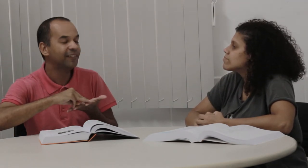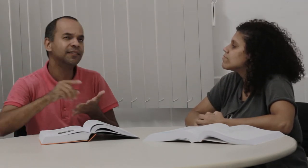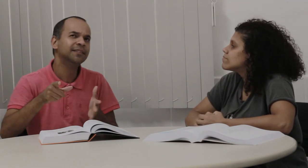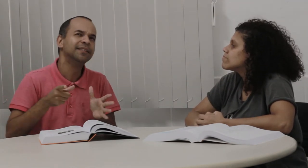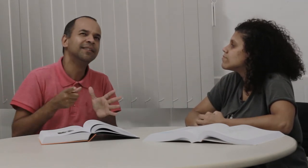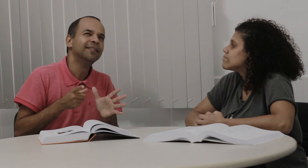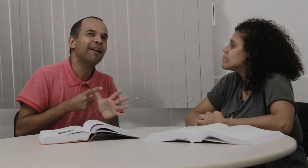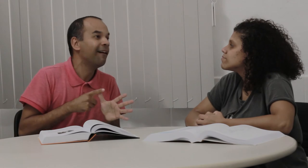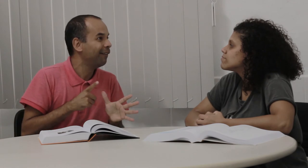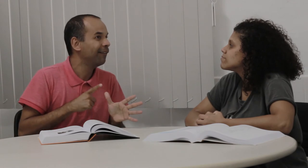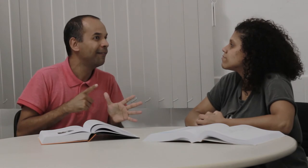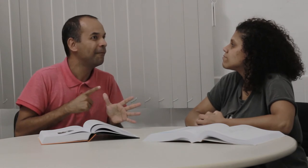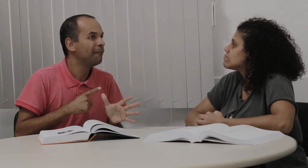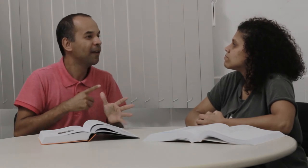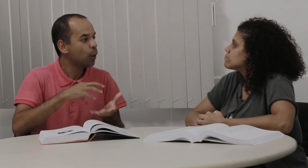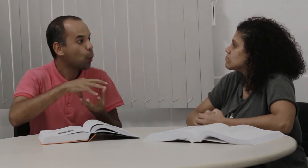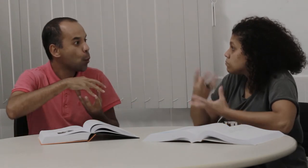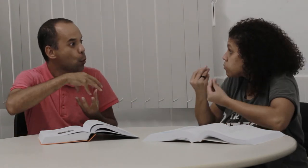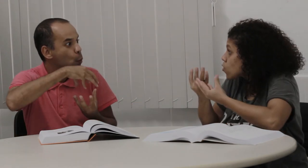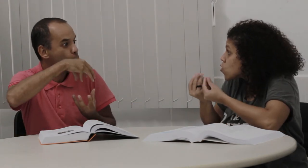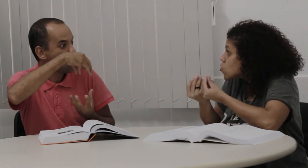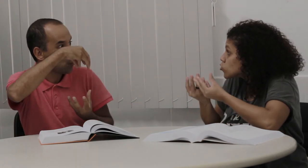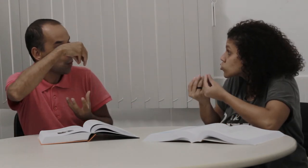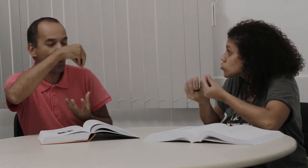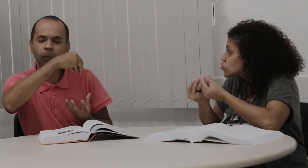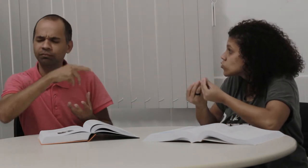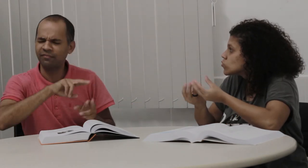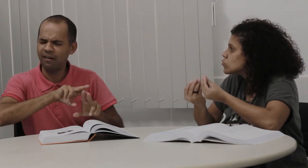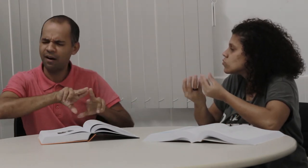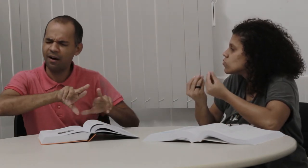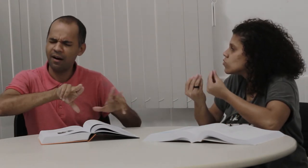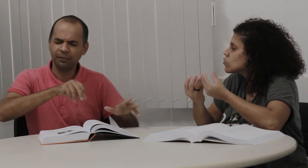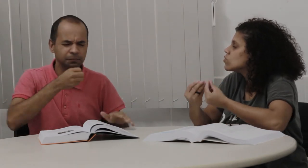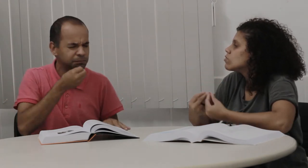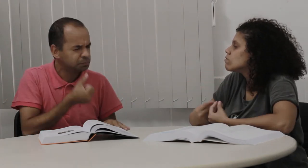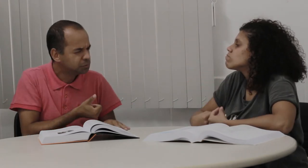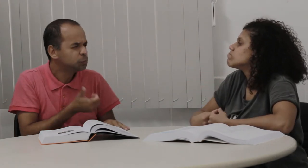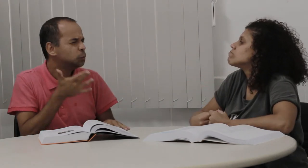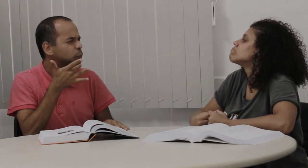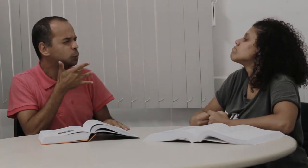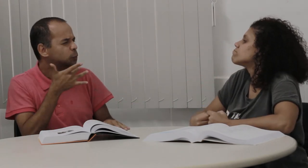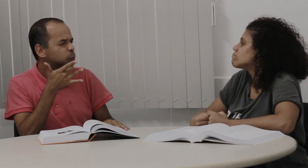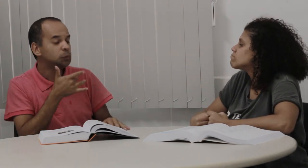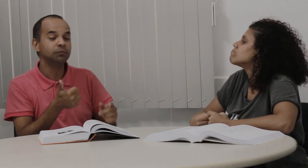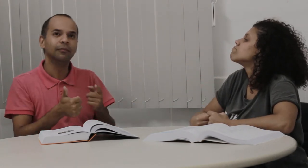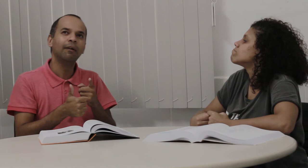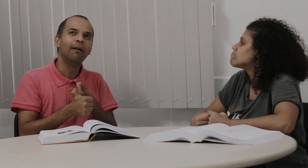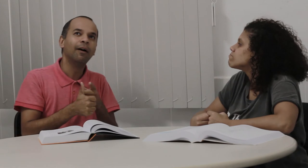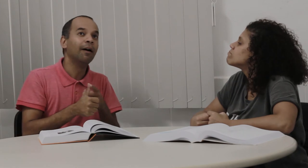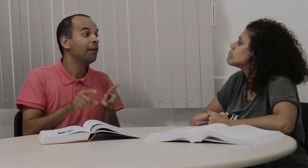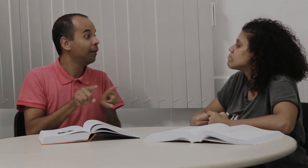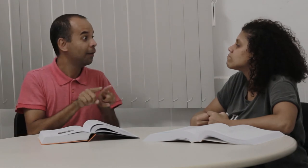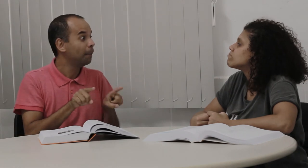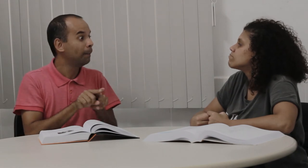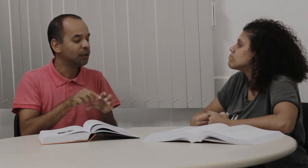Deixa eu ver o que mais... Tem também coxinha Muito? Muitas opções! Todas são muito boas! Deliciosas!